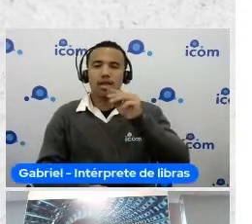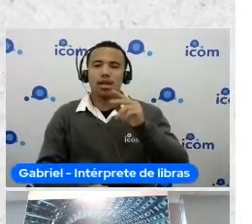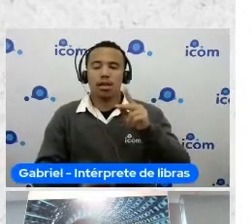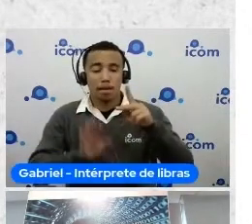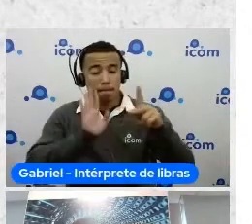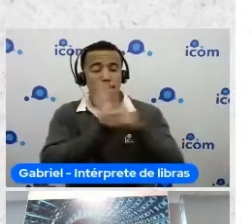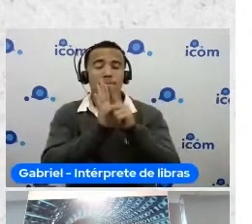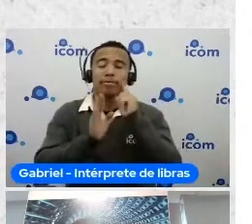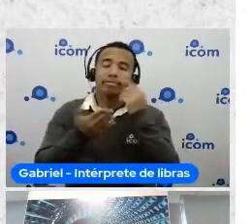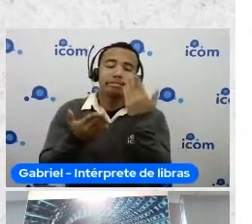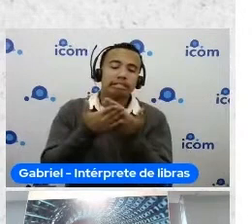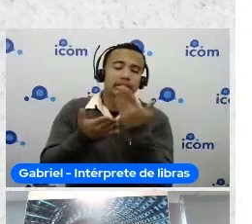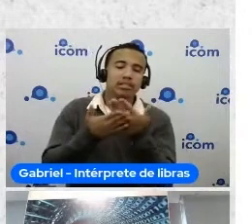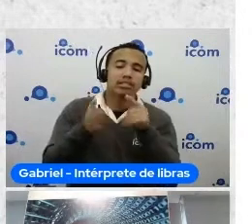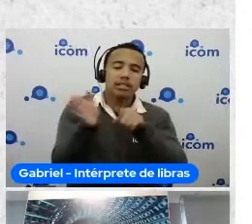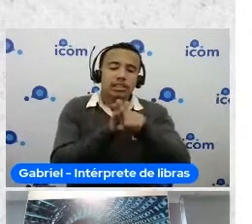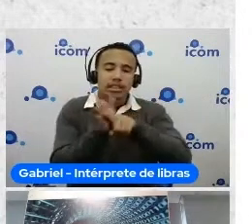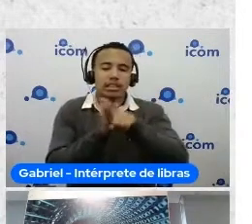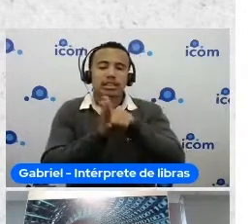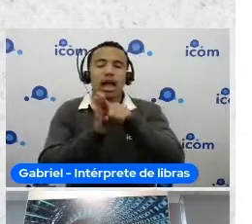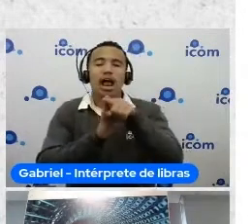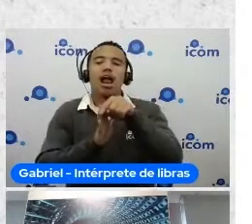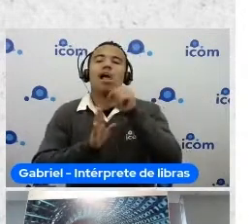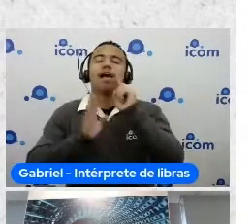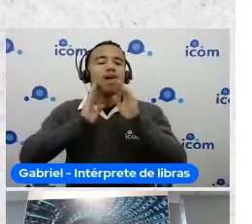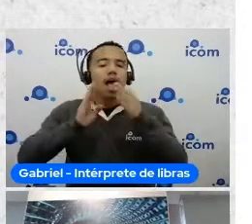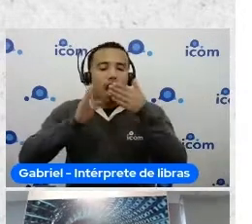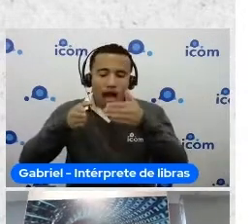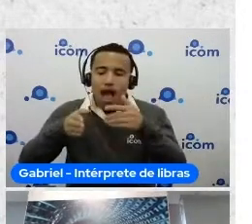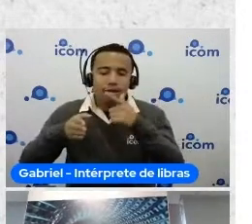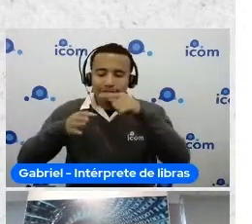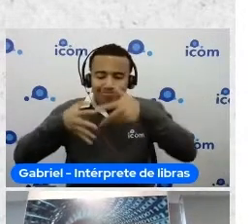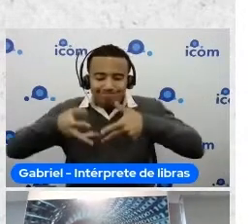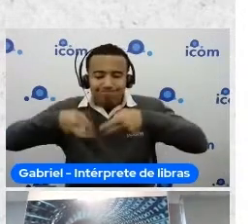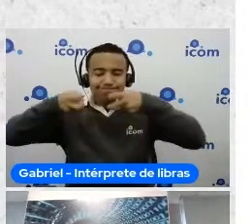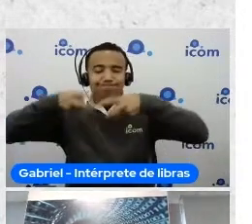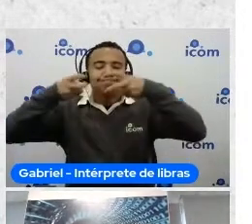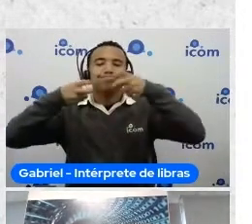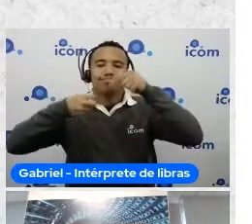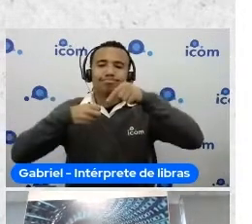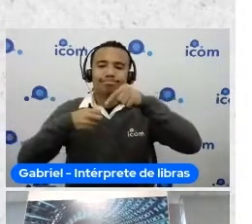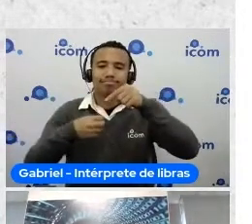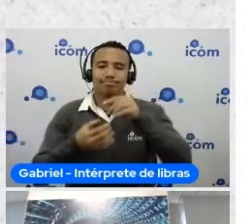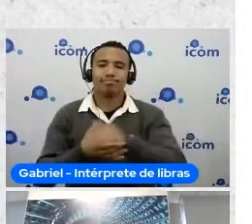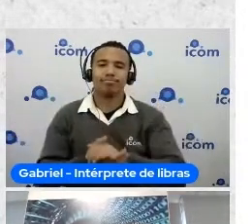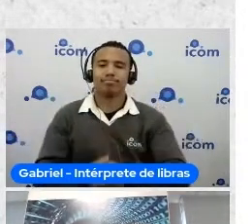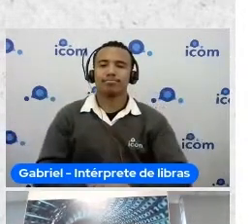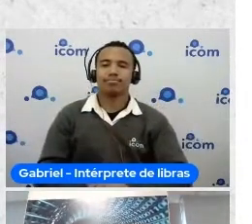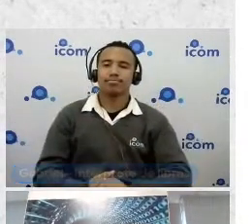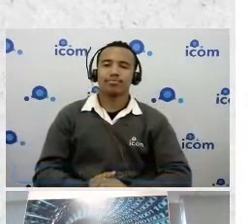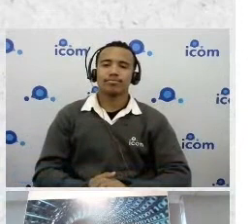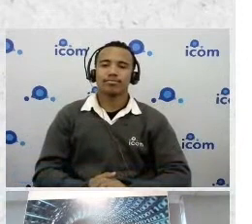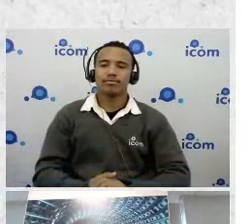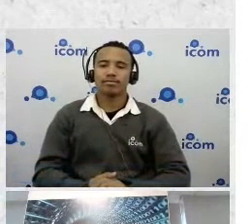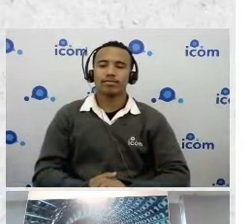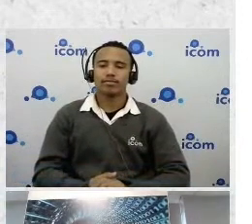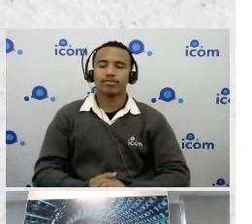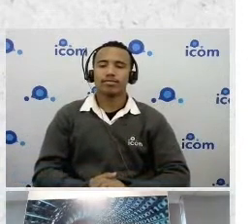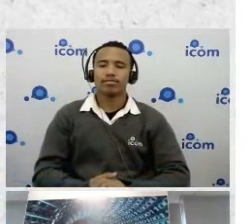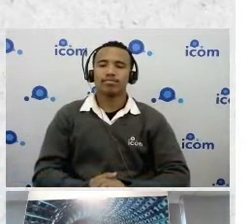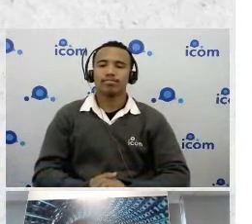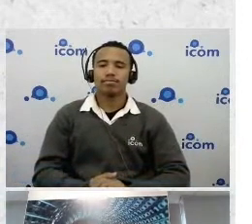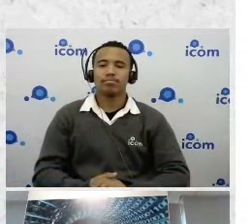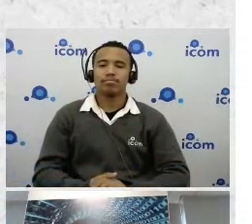até chegar aos prensadores de concentrado. A partir desse ponto, o nosso minério segue por